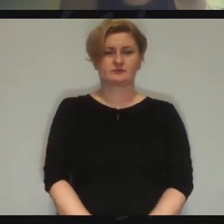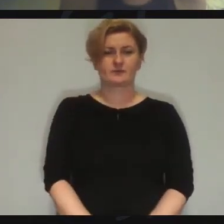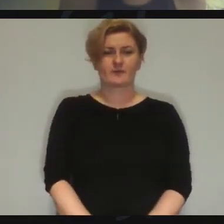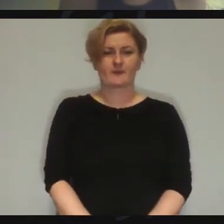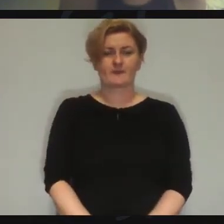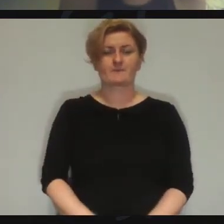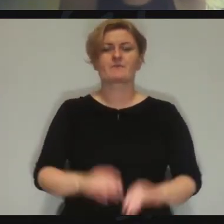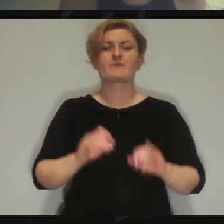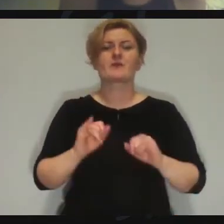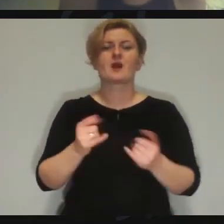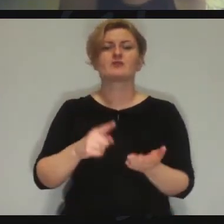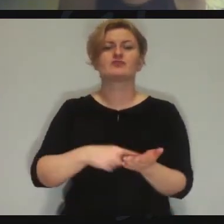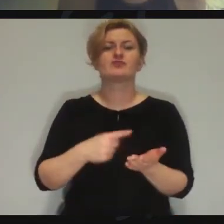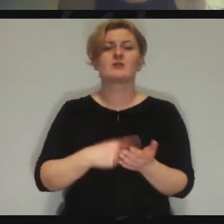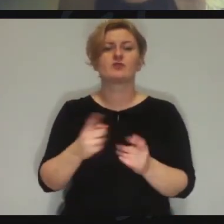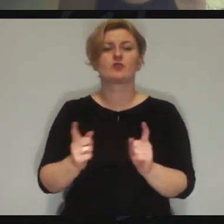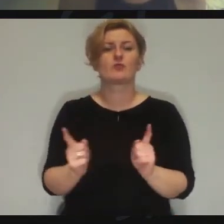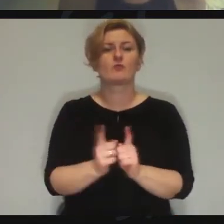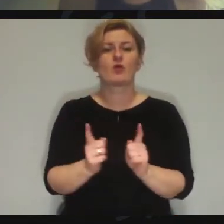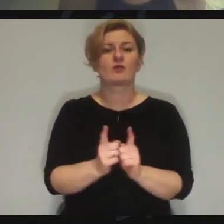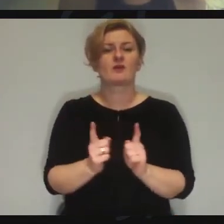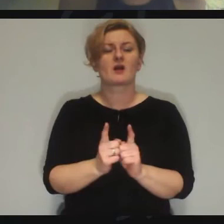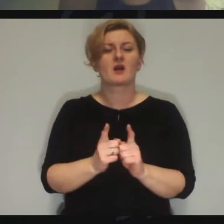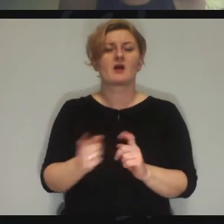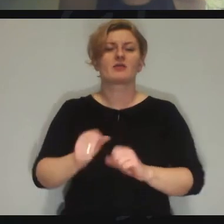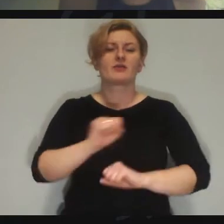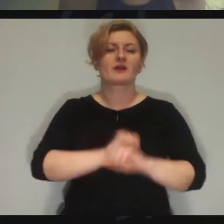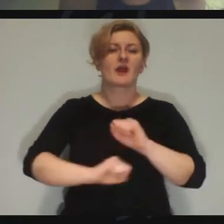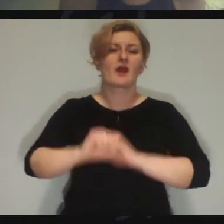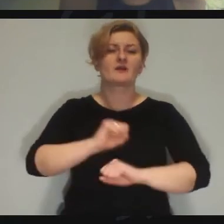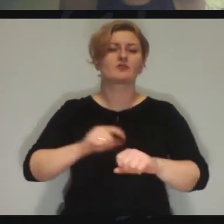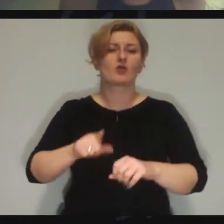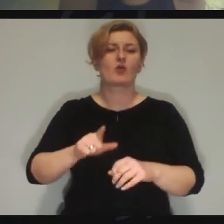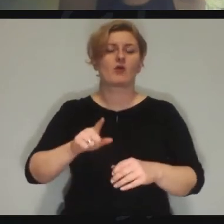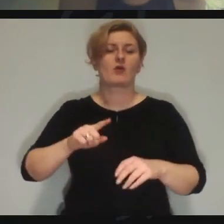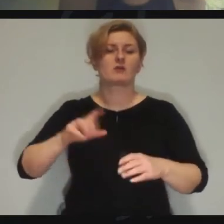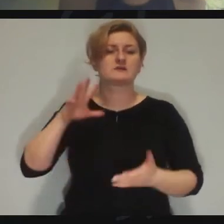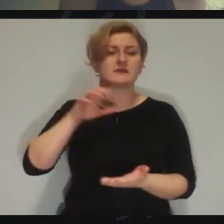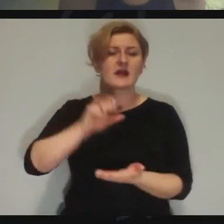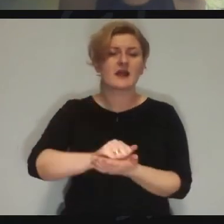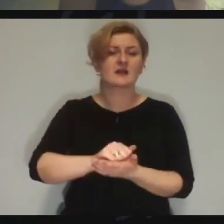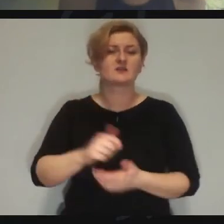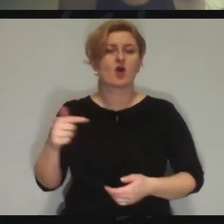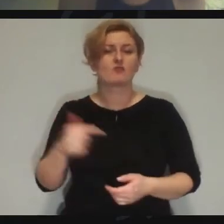Dominika: Jak często się spotykacie? Czy są to treningi w ramach zajęć obowiązkowych?